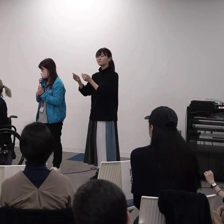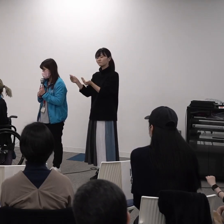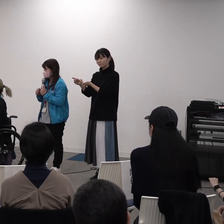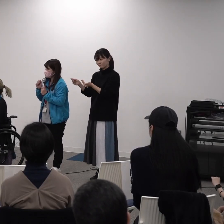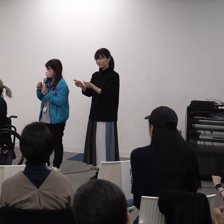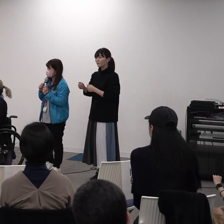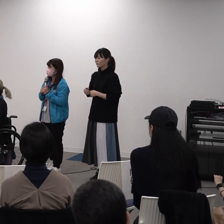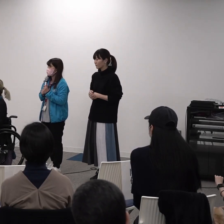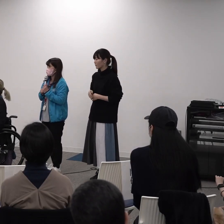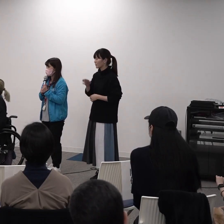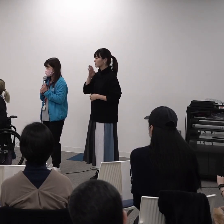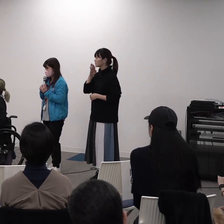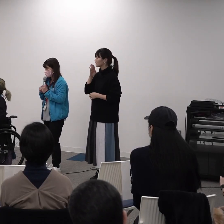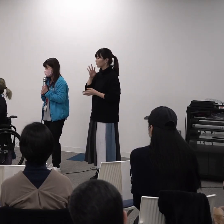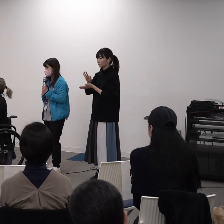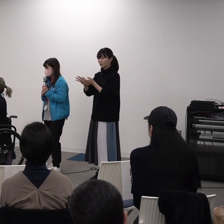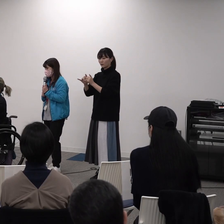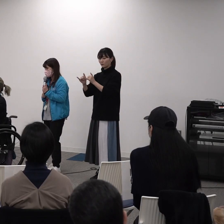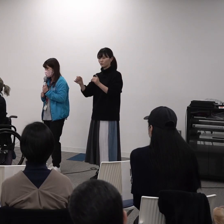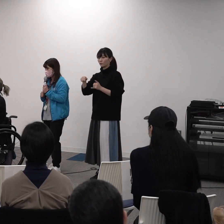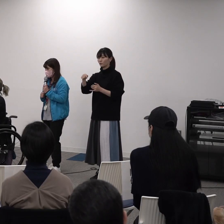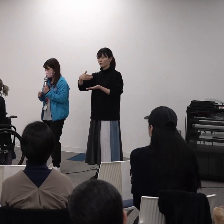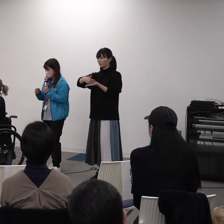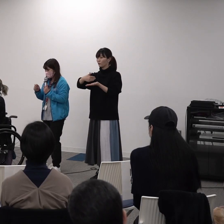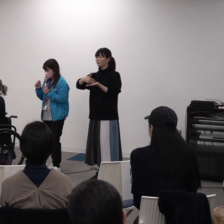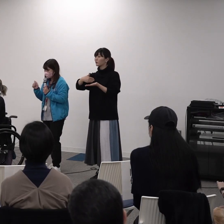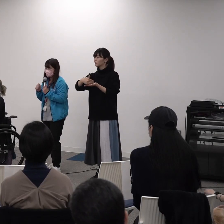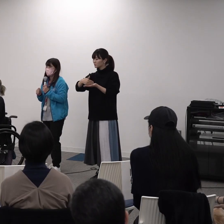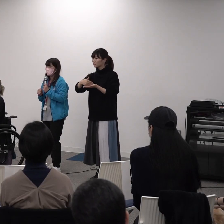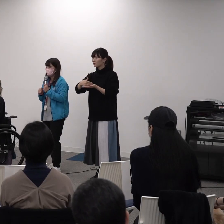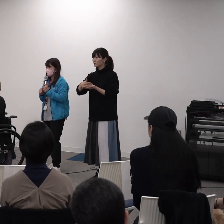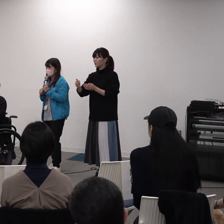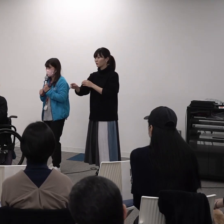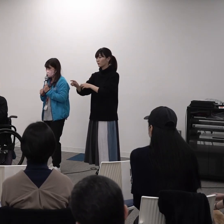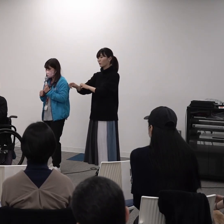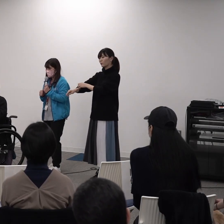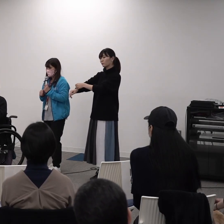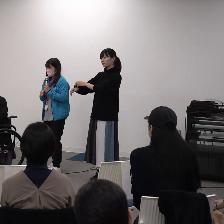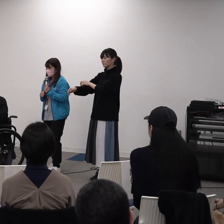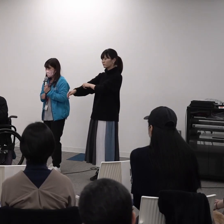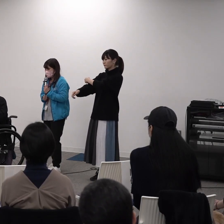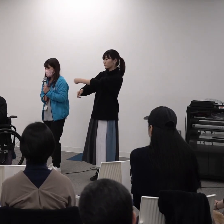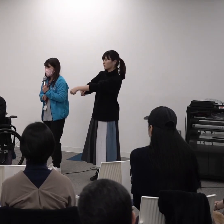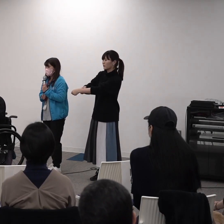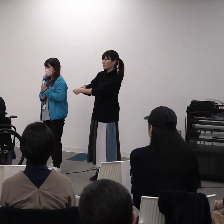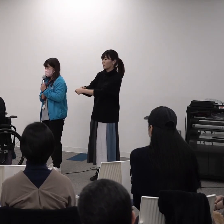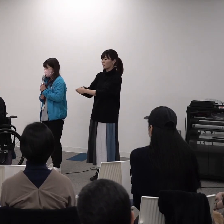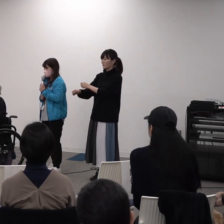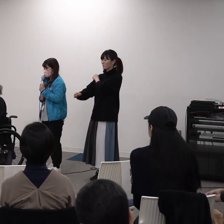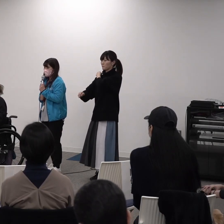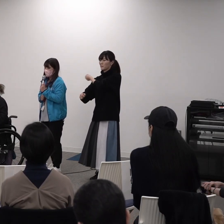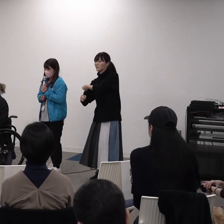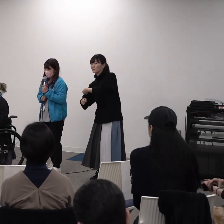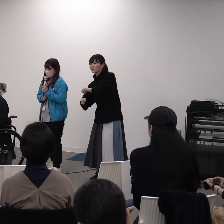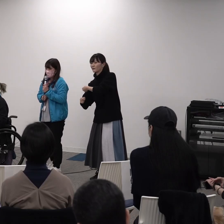でも実際のユーザーさんから聞いたんですけど 1回この袖をやってもらったときにビリって破けたことがあるから